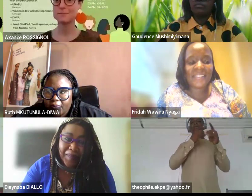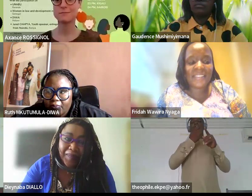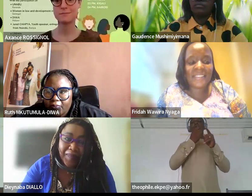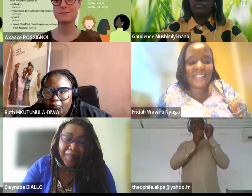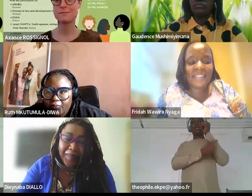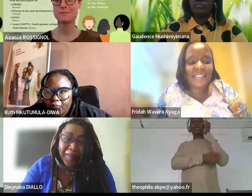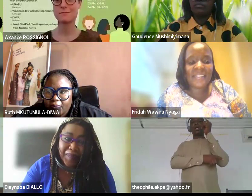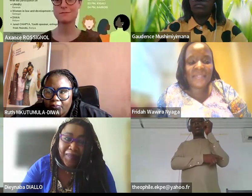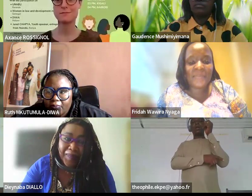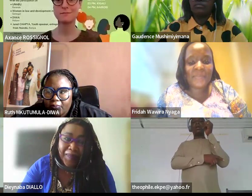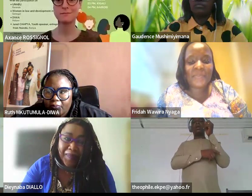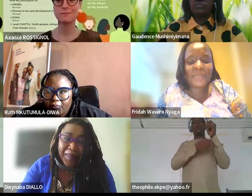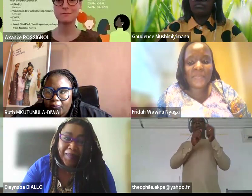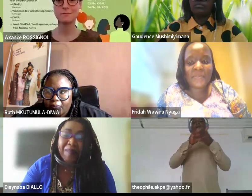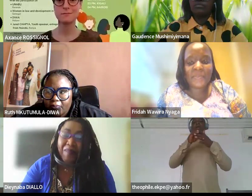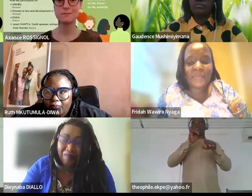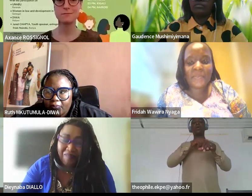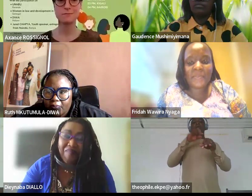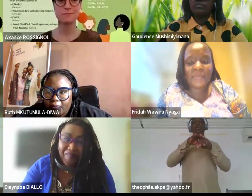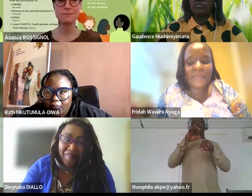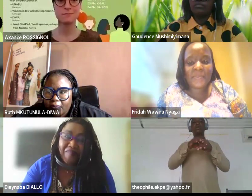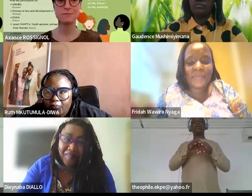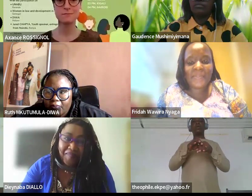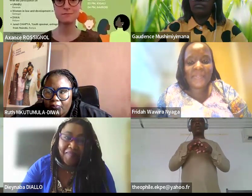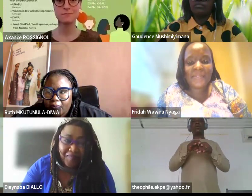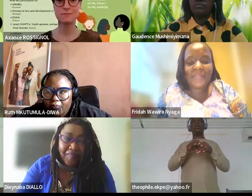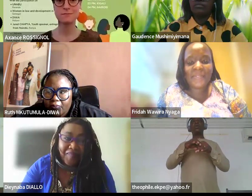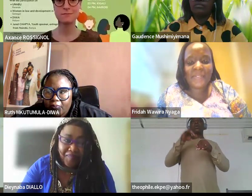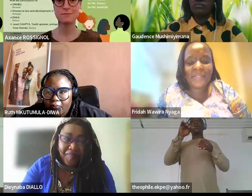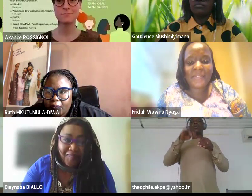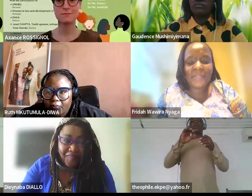l'heure des élections euh les 20 que les 20 que les 19 candidats et candidates